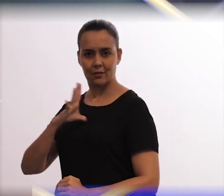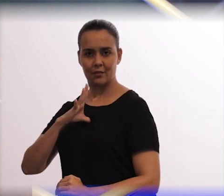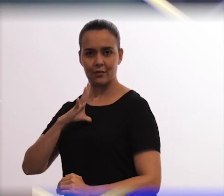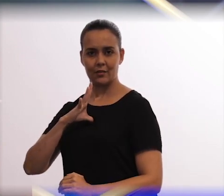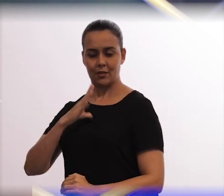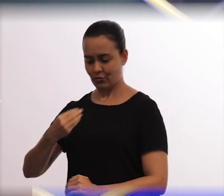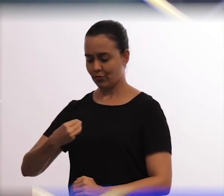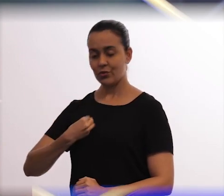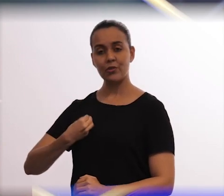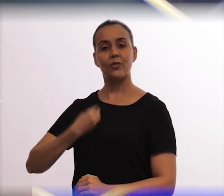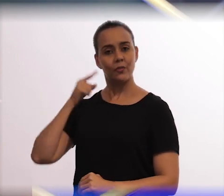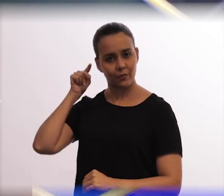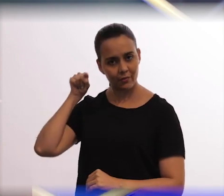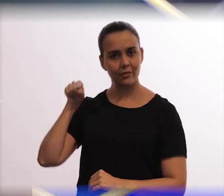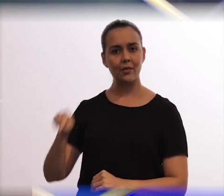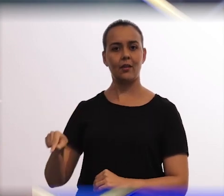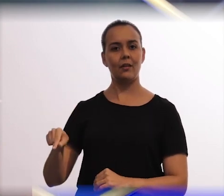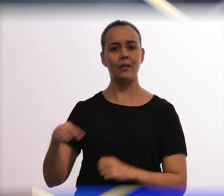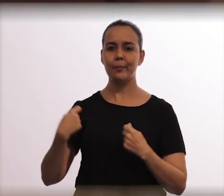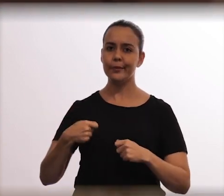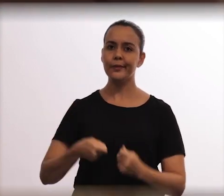E isso é um elemento que a gente tem que garantir o tempo inteiro.